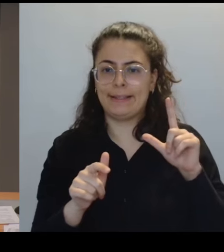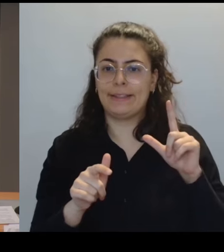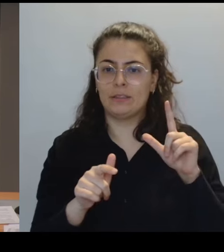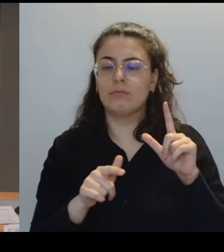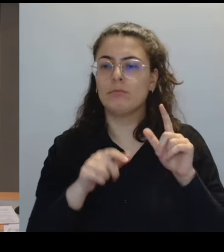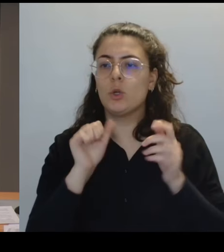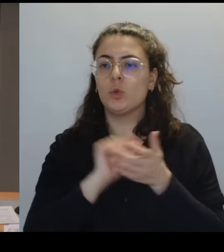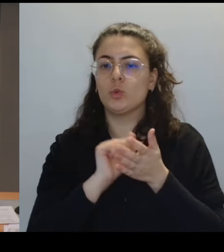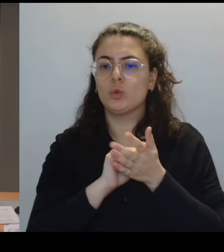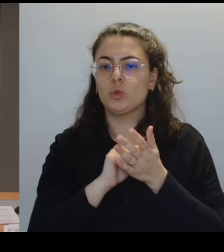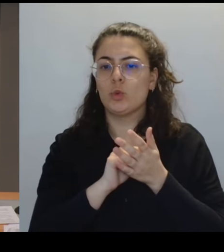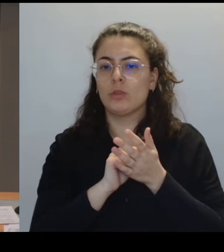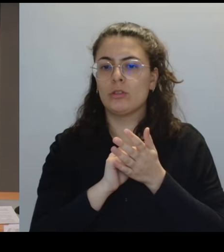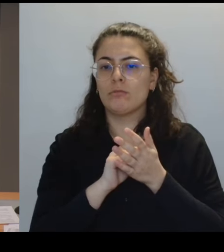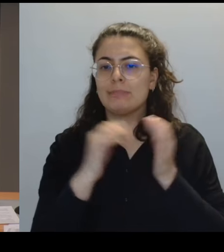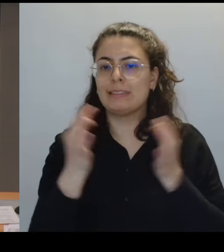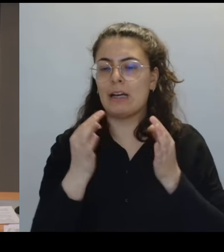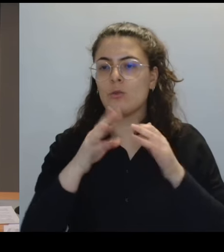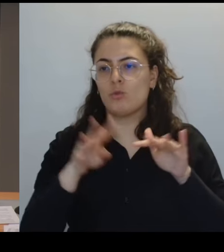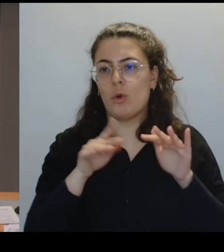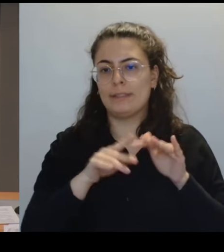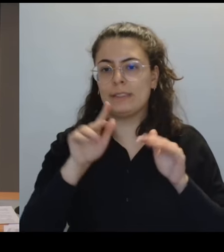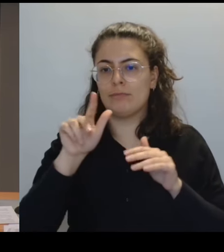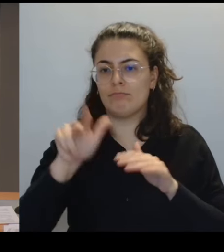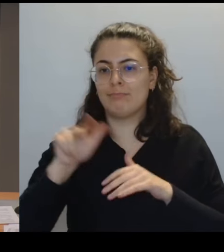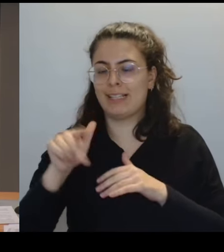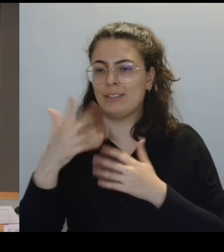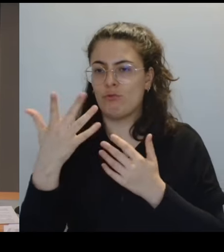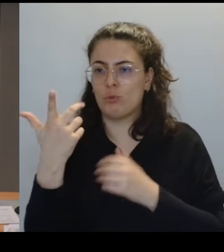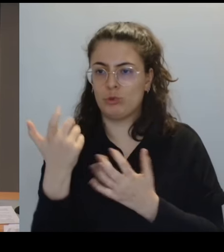Gesetz zur Änderung des Gesetzes über die Festsetzung